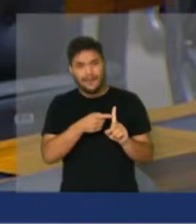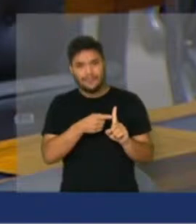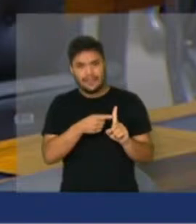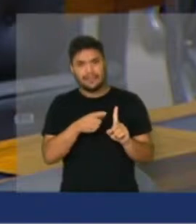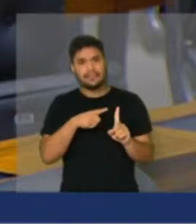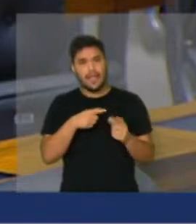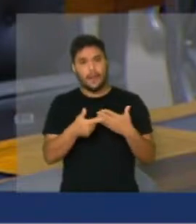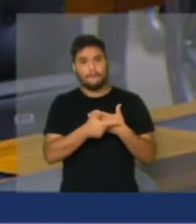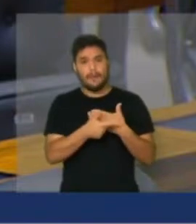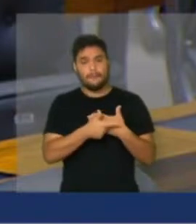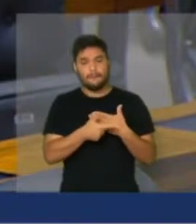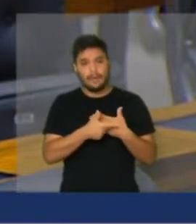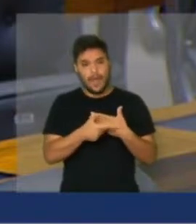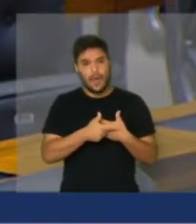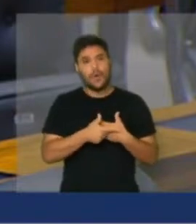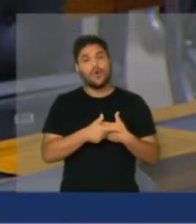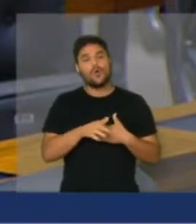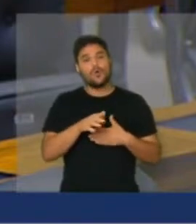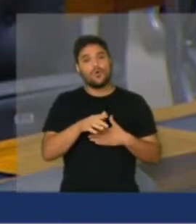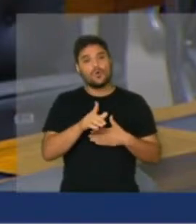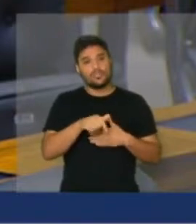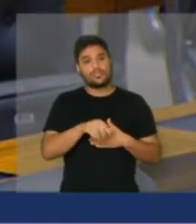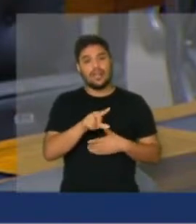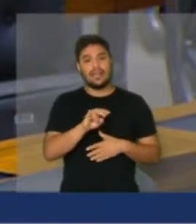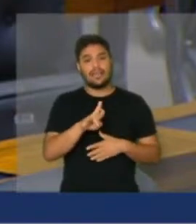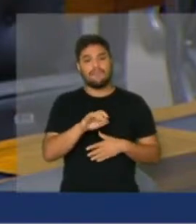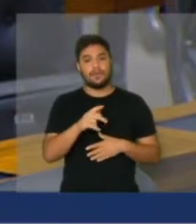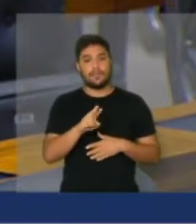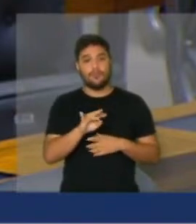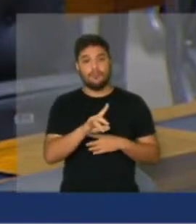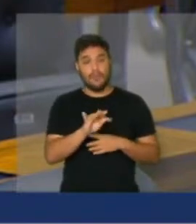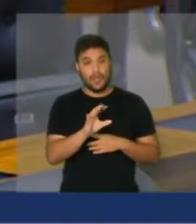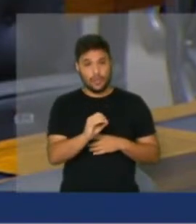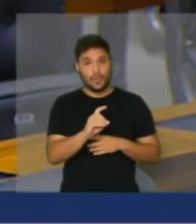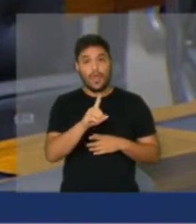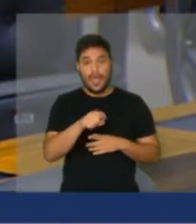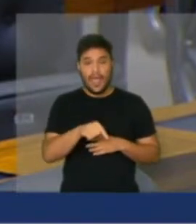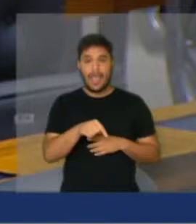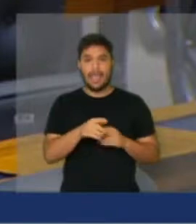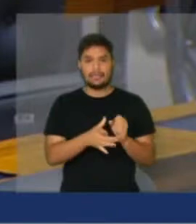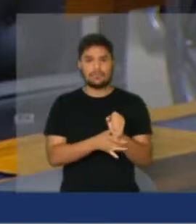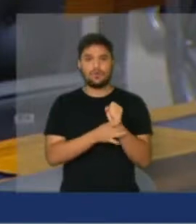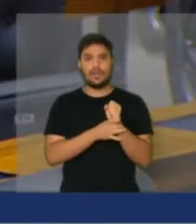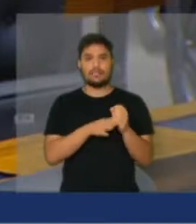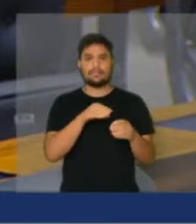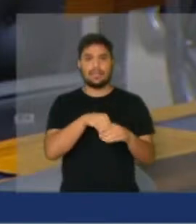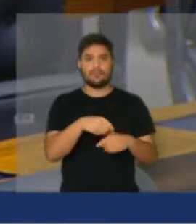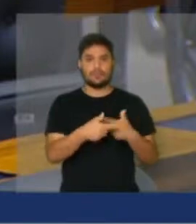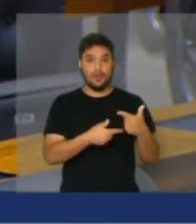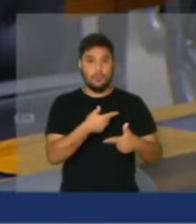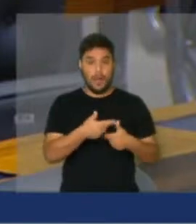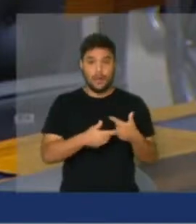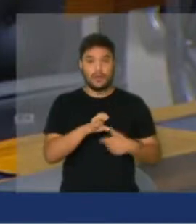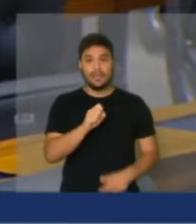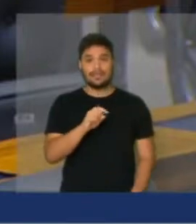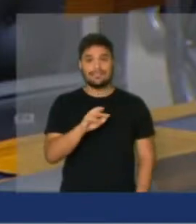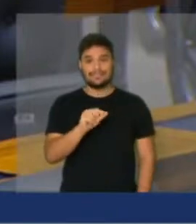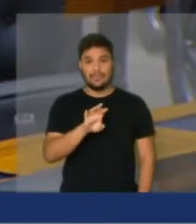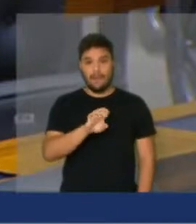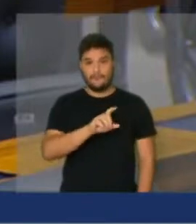VEIS. NÃO PODEMOS RETROCEDER, NÃO PODEMOS ACHAR QUE O INTERESSE DE QUEM QUER QUE SEJA É MAIOR DO QUE O INTERESSE DA VIDA, DO QUE O INTERESSE DE PRESERVAR A VIDA